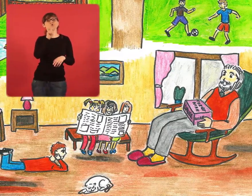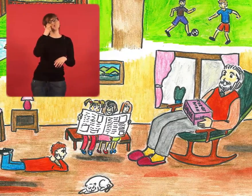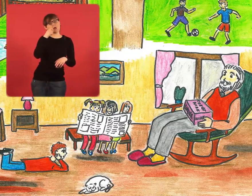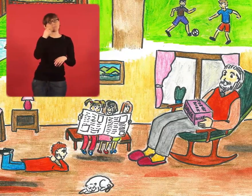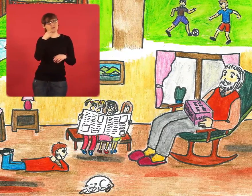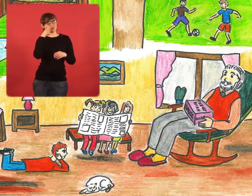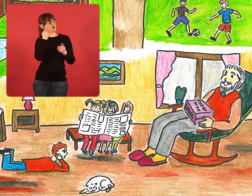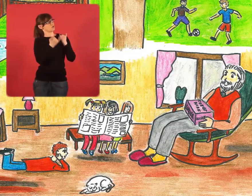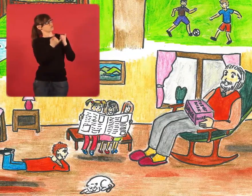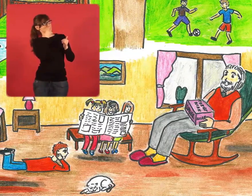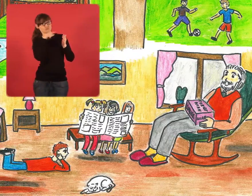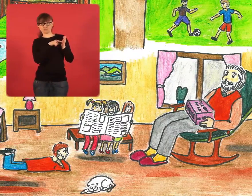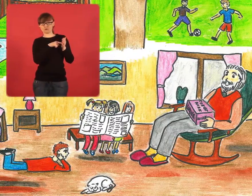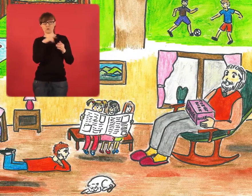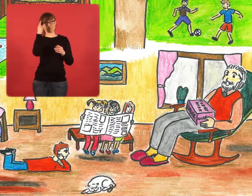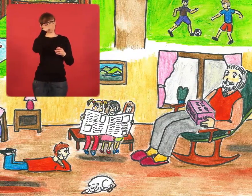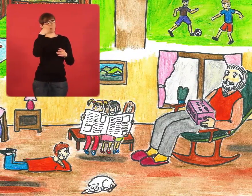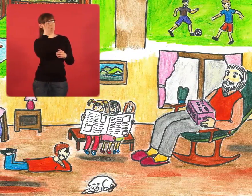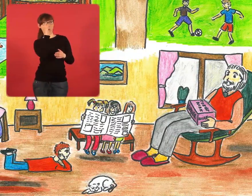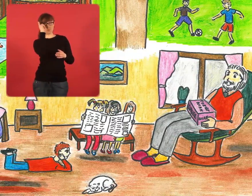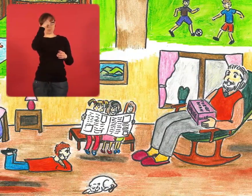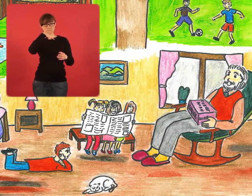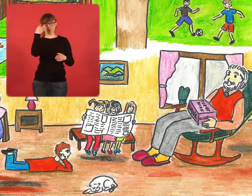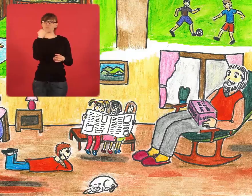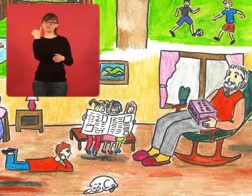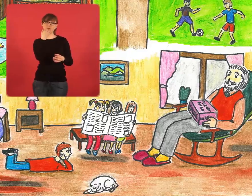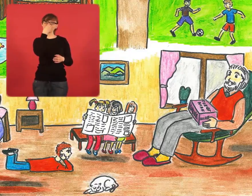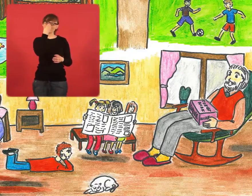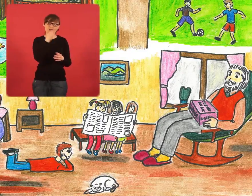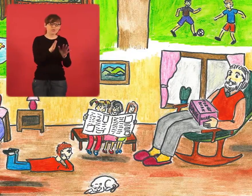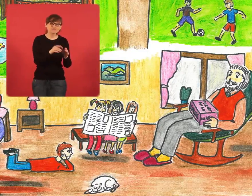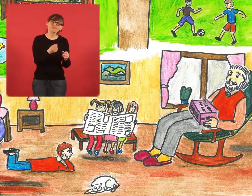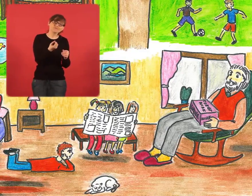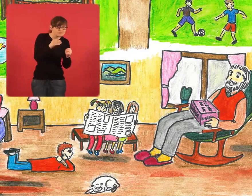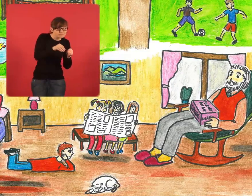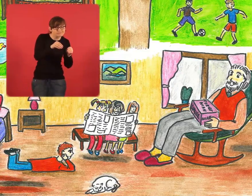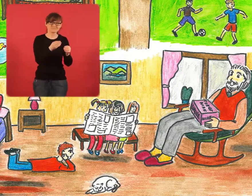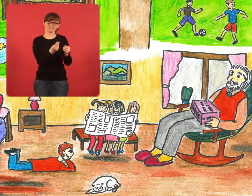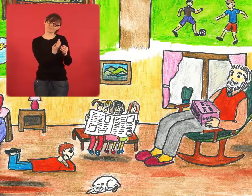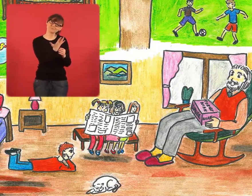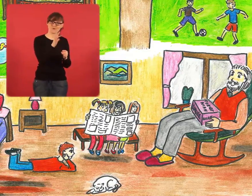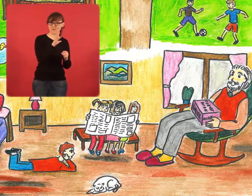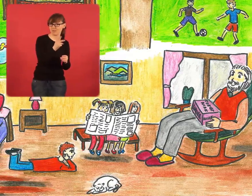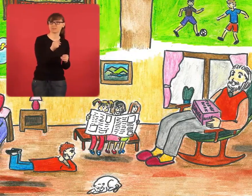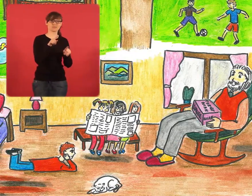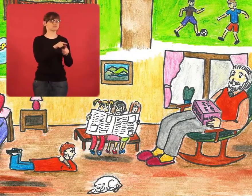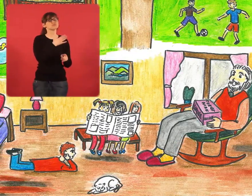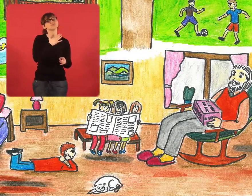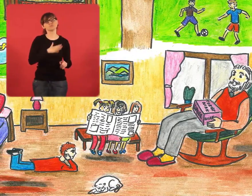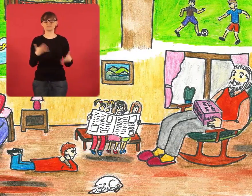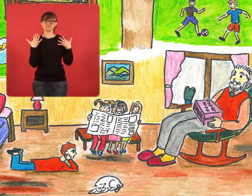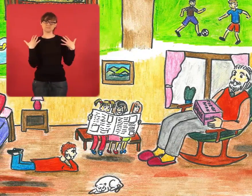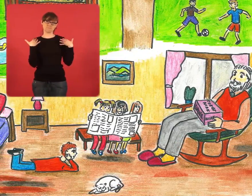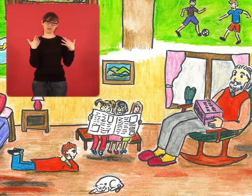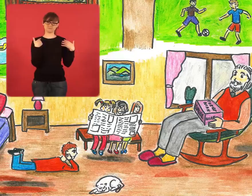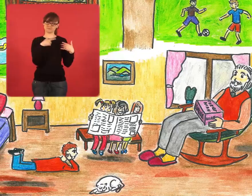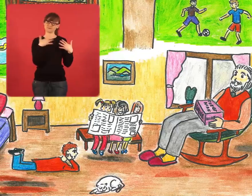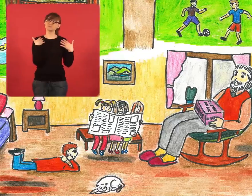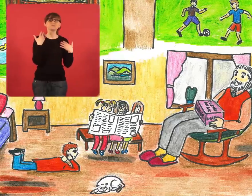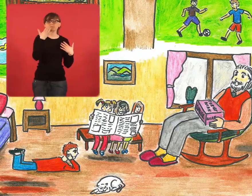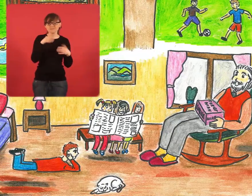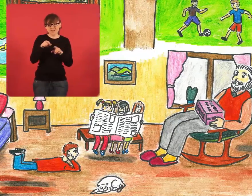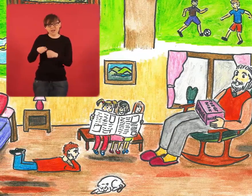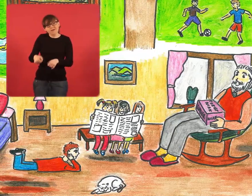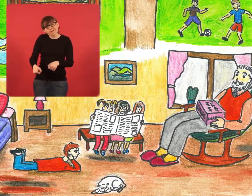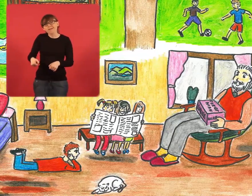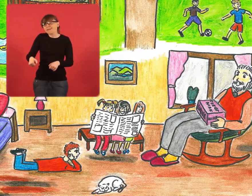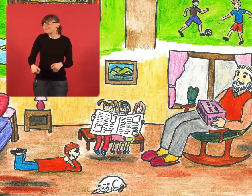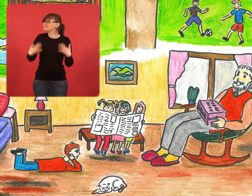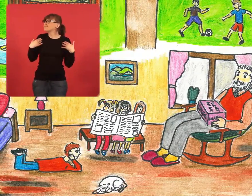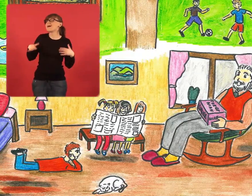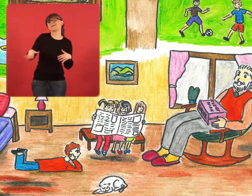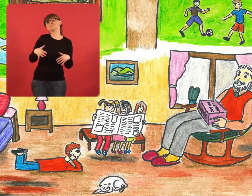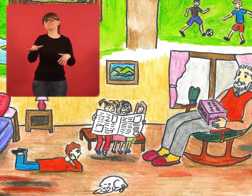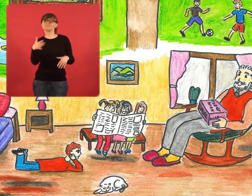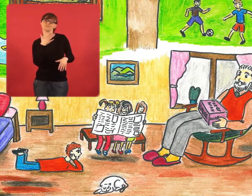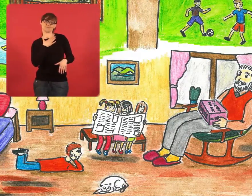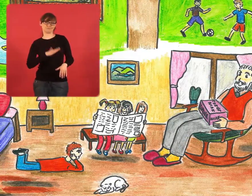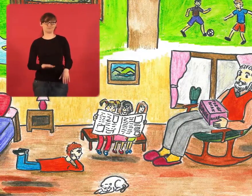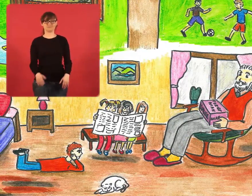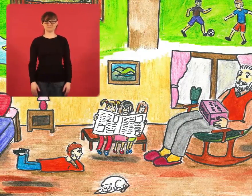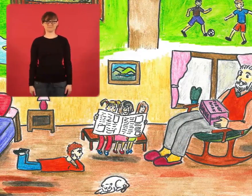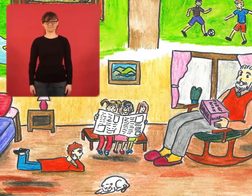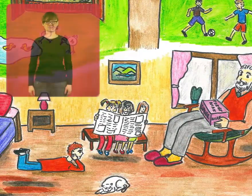Dziadziuś lubi opiekować się kwiatami i jeśli jest ładna pogoda to chodzi na spacer z laską, którą maca drogę.